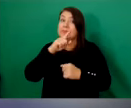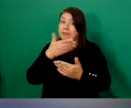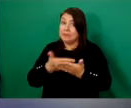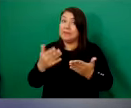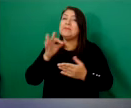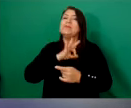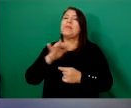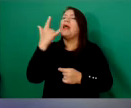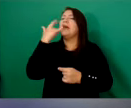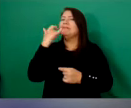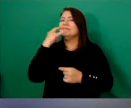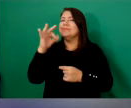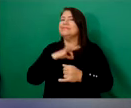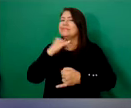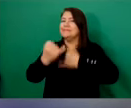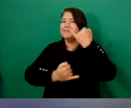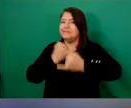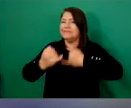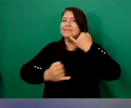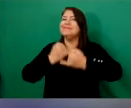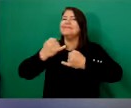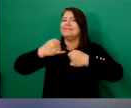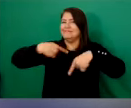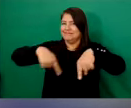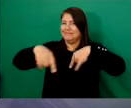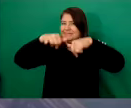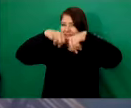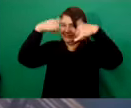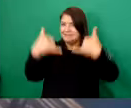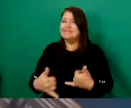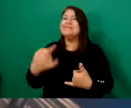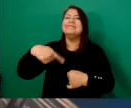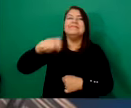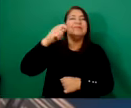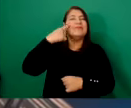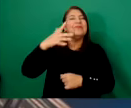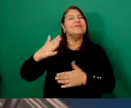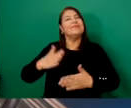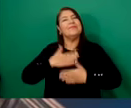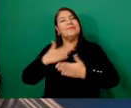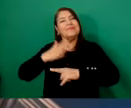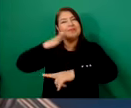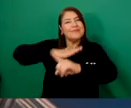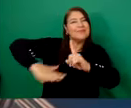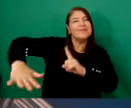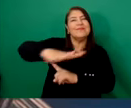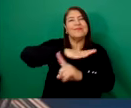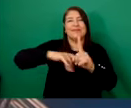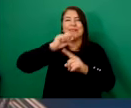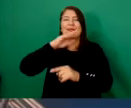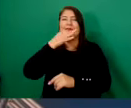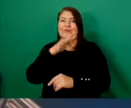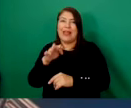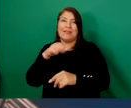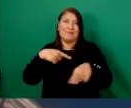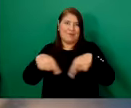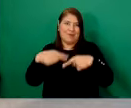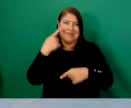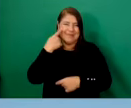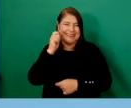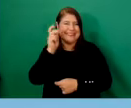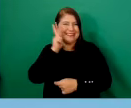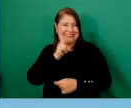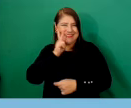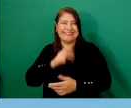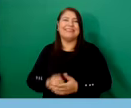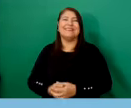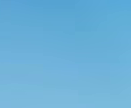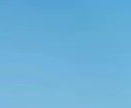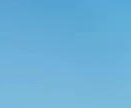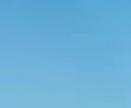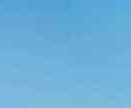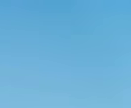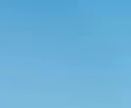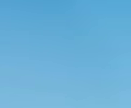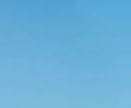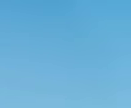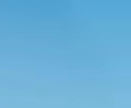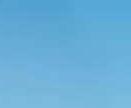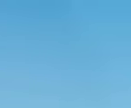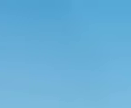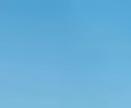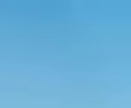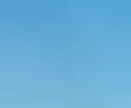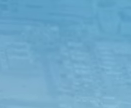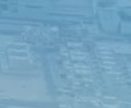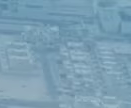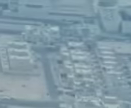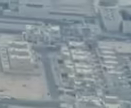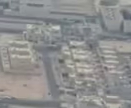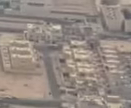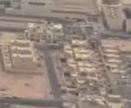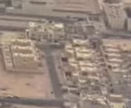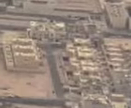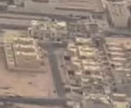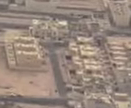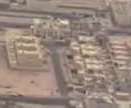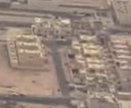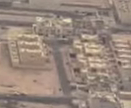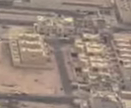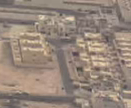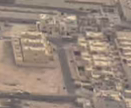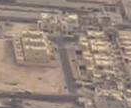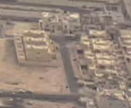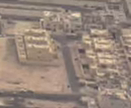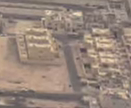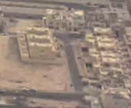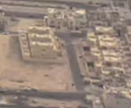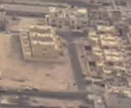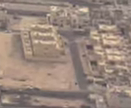a ver un partido del mundial y vivir el ambiente!